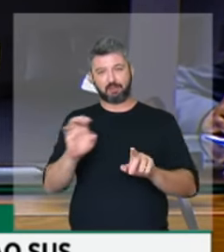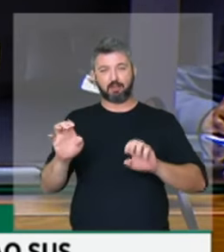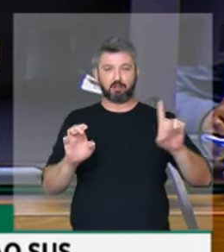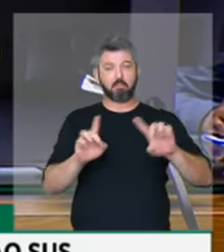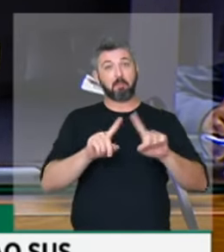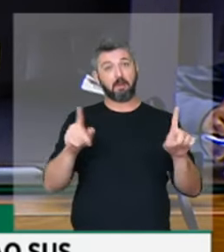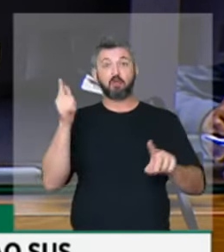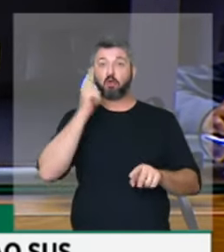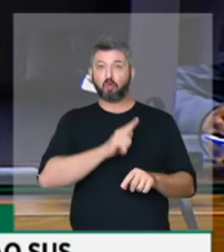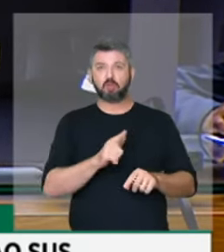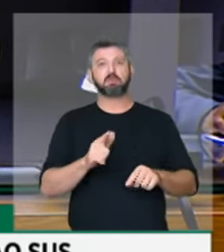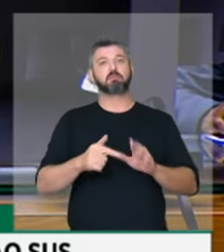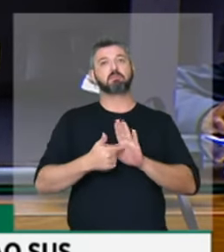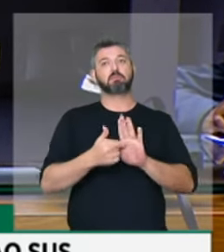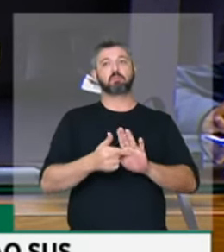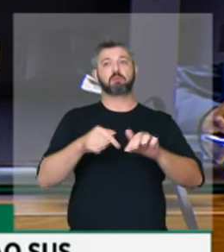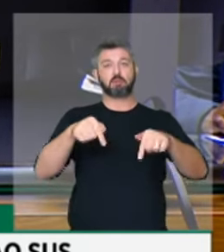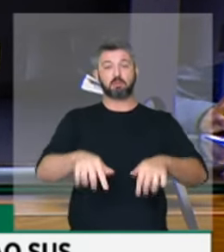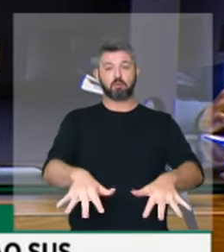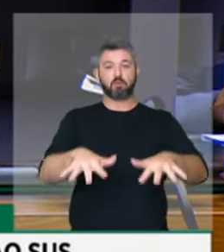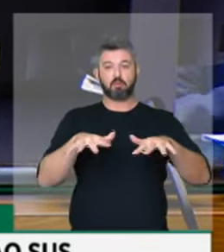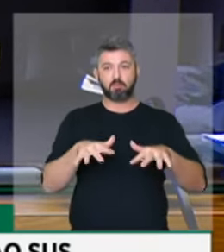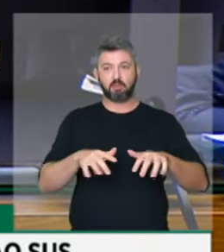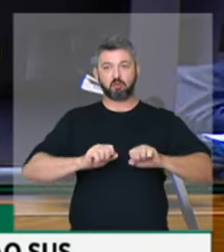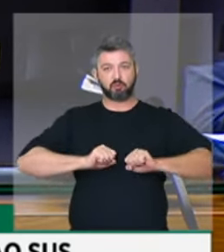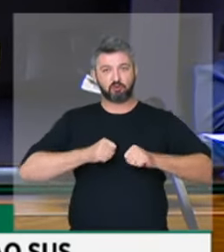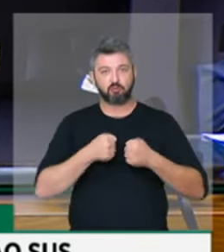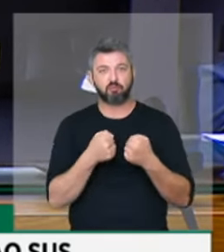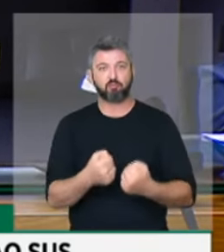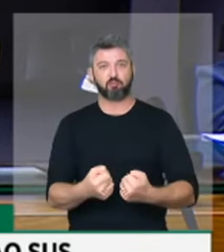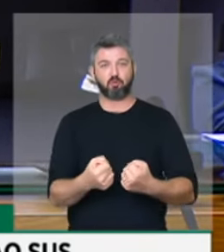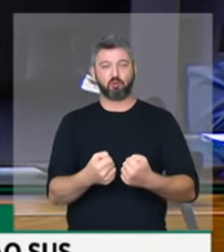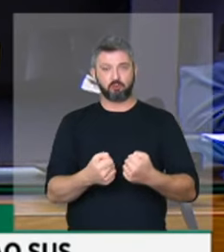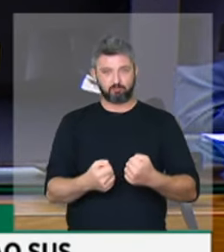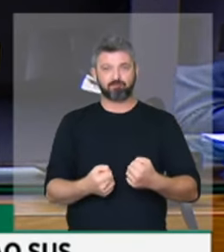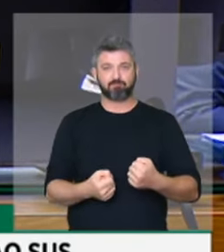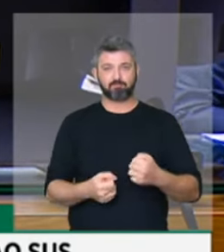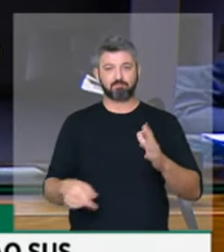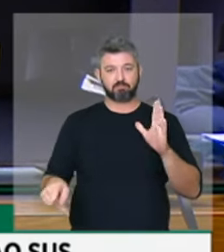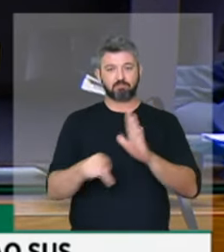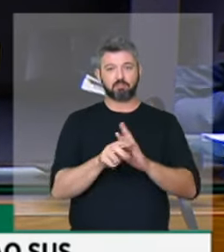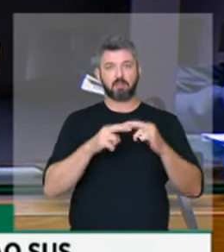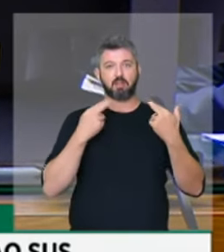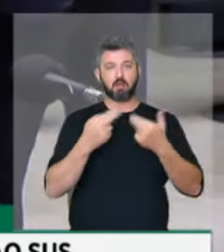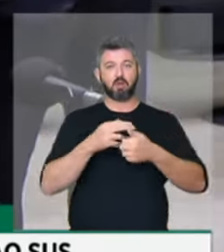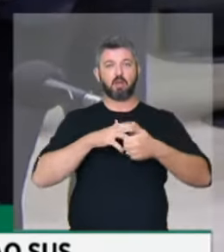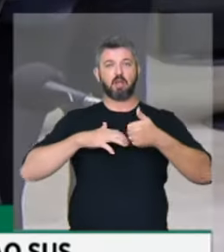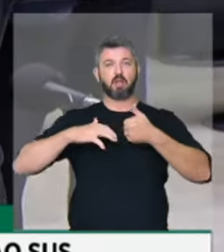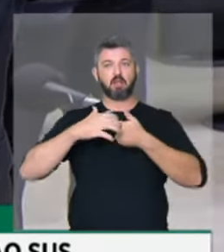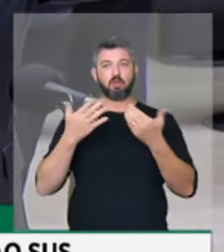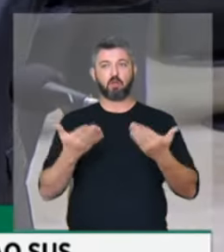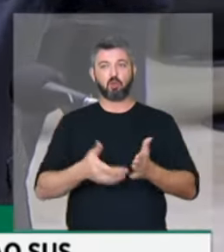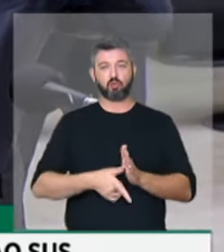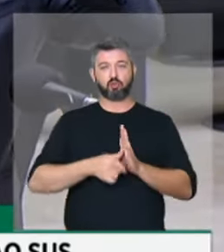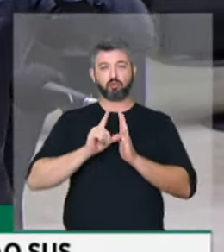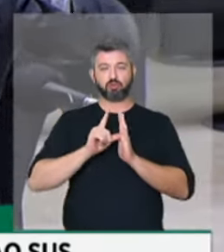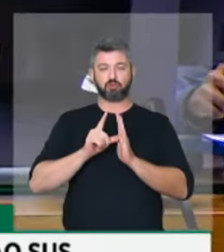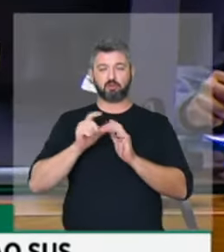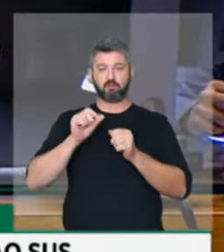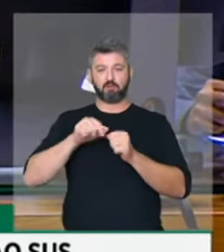ESPESSO EXPRESSAR NO PLENÁRIO O ESFORÇO QUE FOI MANIFESTO NA REUNIÃO DE LÍDERES QUE ANTECEDEU ESSA SESSÃO. QUERO REGISTRAR TAMBÉM O IMPORTANTE PAPEL QUE A OPOSIÇÃO CUMPRE